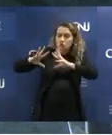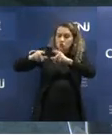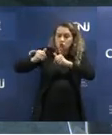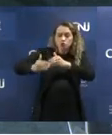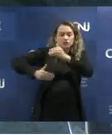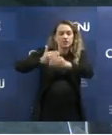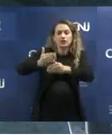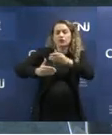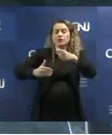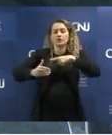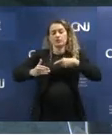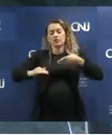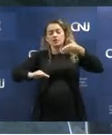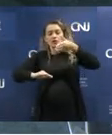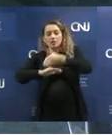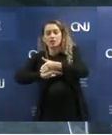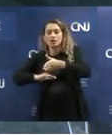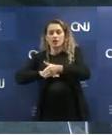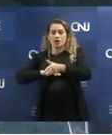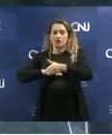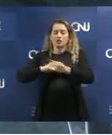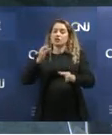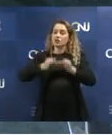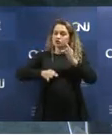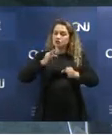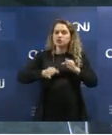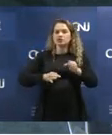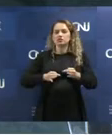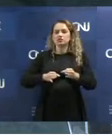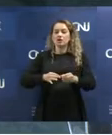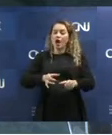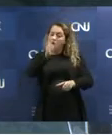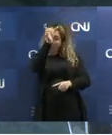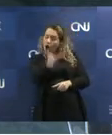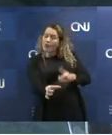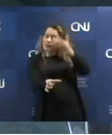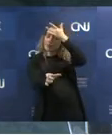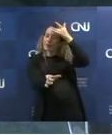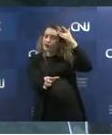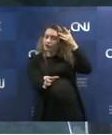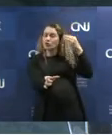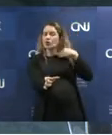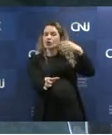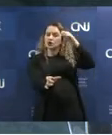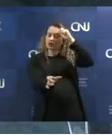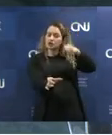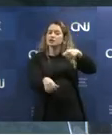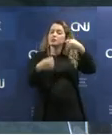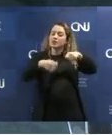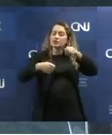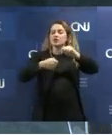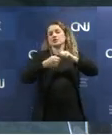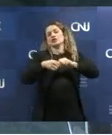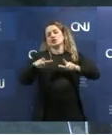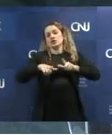em prol do jurisdicionado, porque é ele o destinatário de todo o nosso trabalho. E se assim ele não o faz?